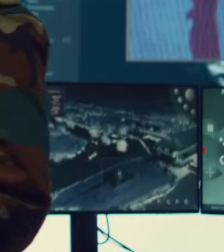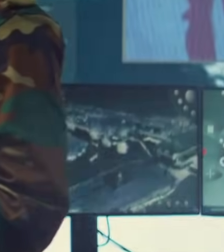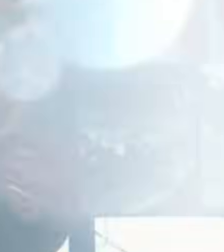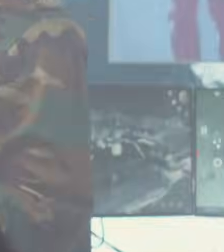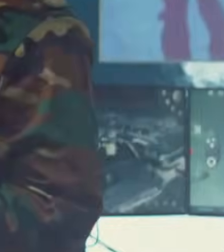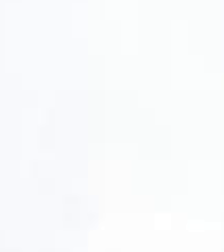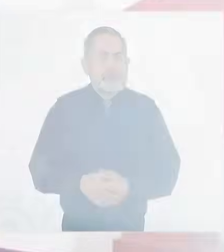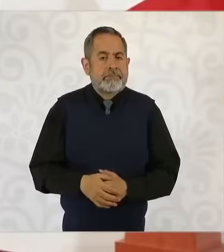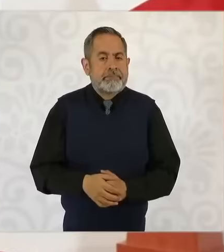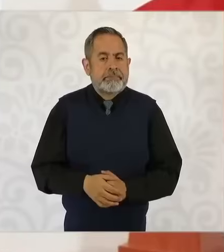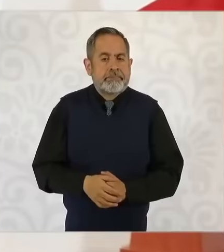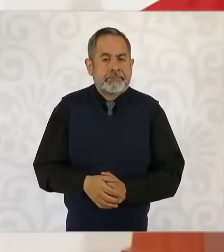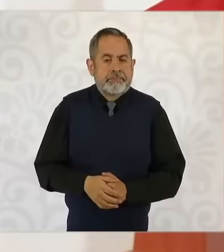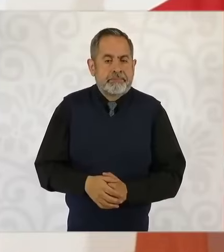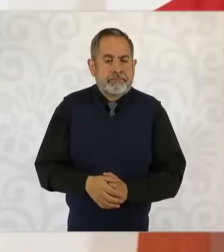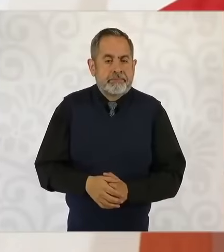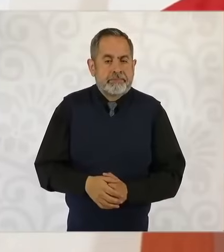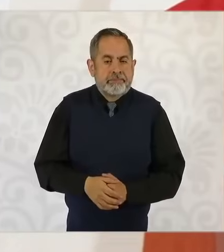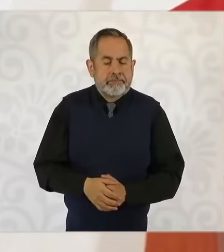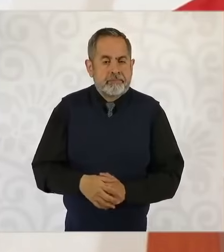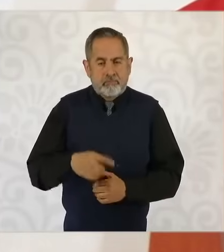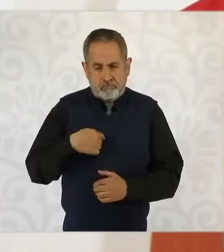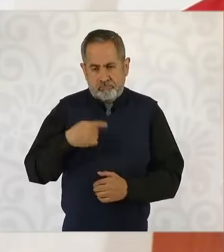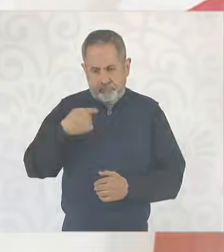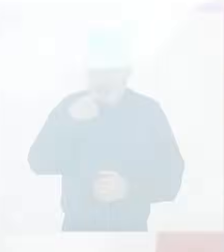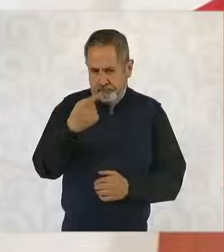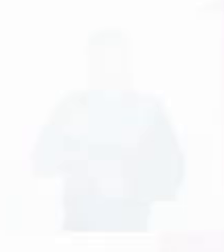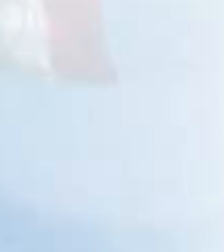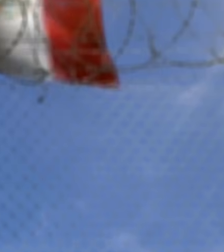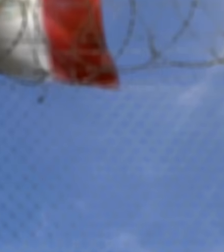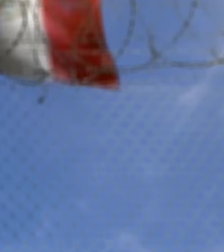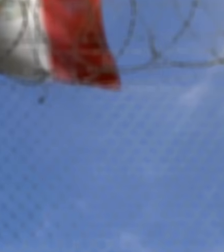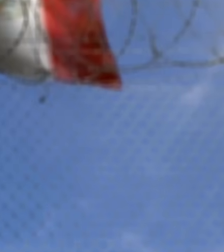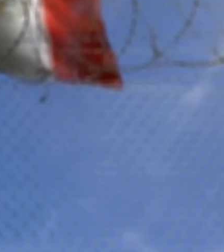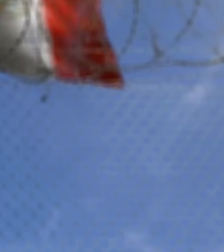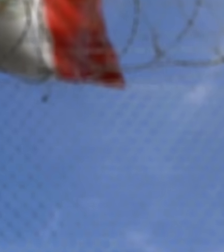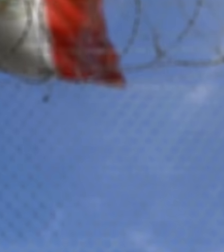la presidenta Claudia Shainbaum ha exigido al gobierno de Estados Unidos transparentar los